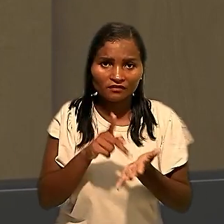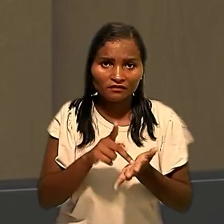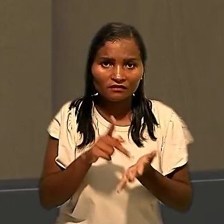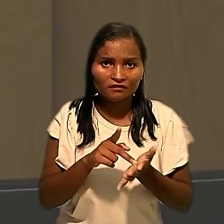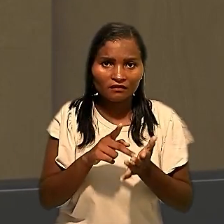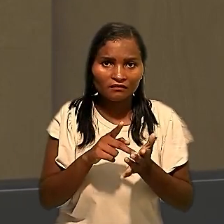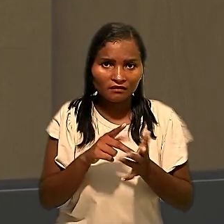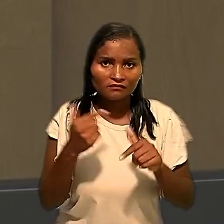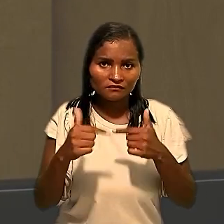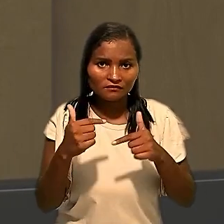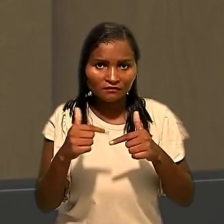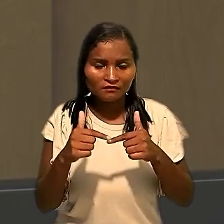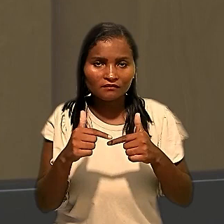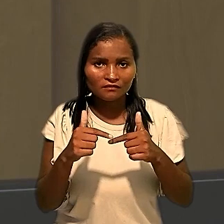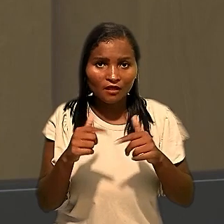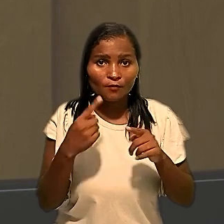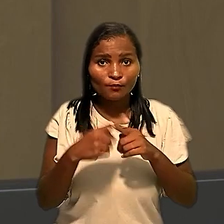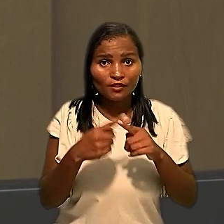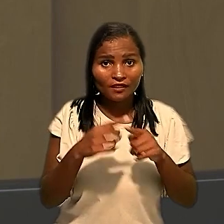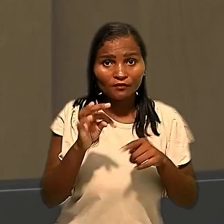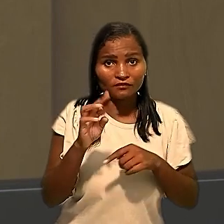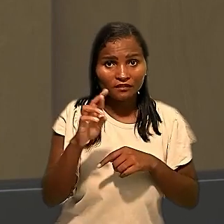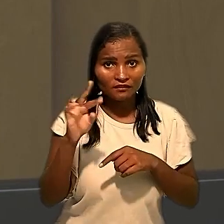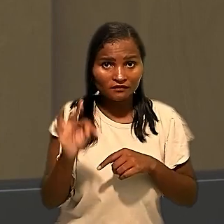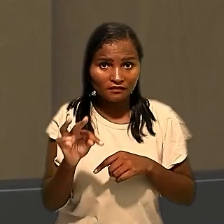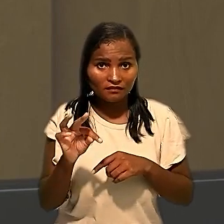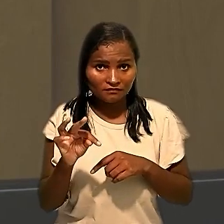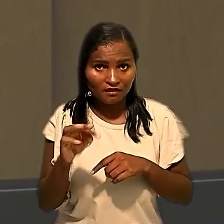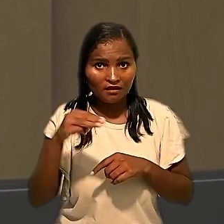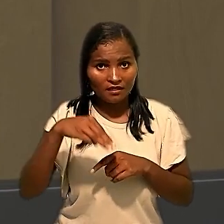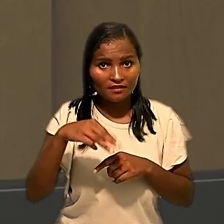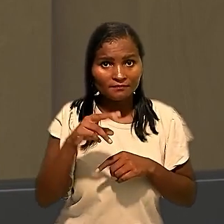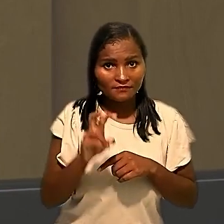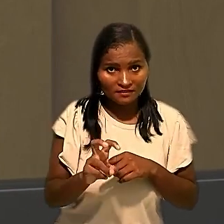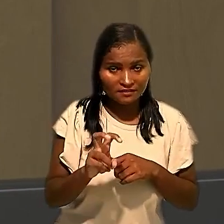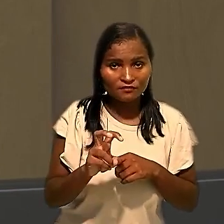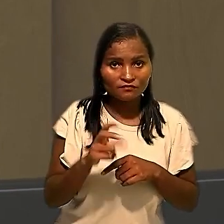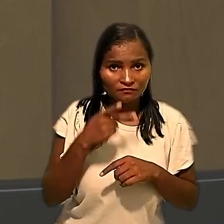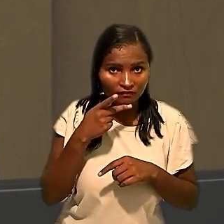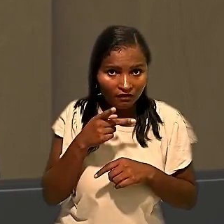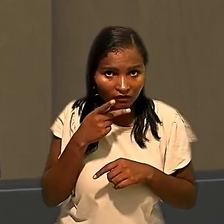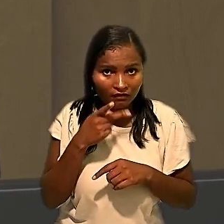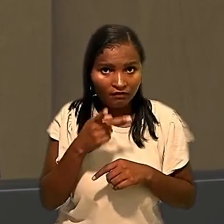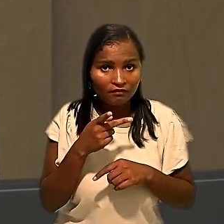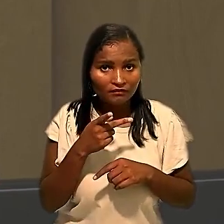tendo em vista que o tribunal regional deixou certo que a M5, ainda que não tenha sido a única,